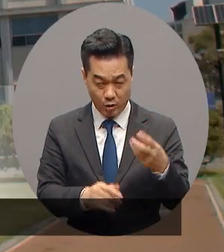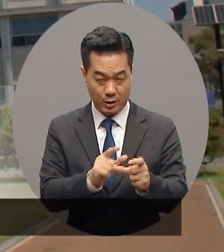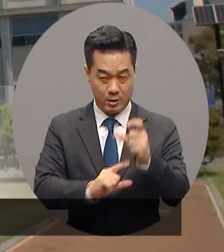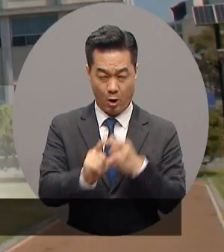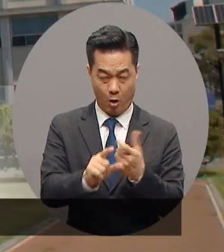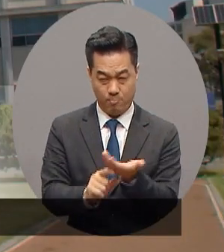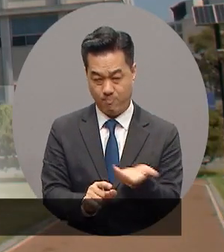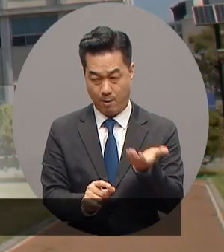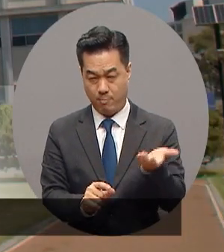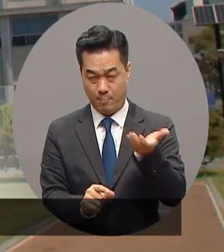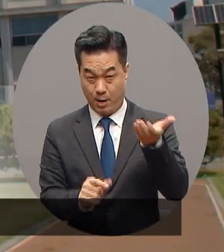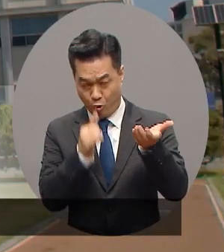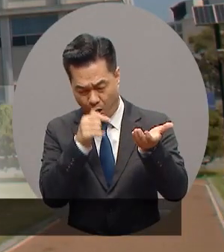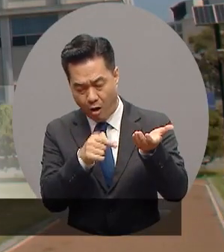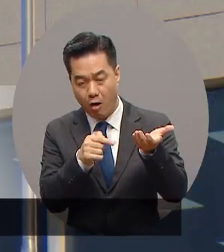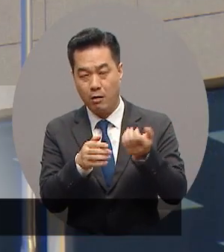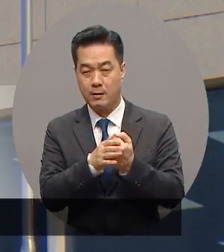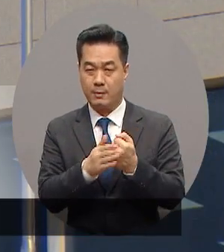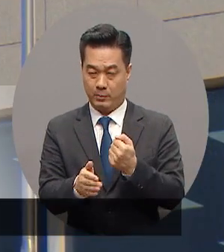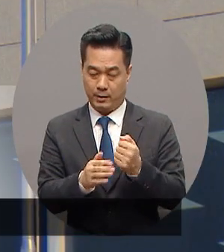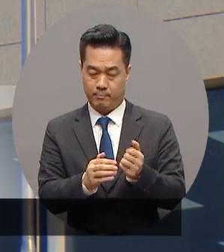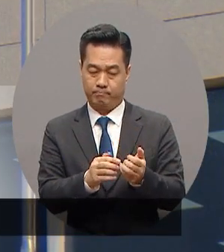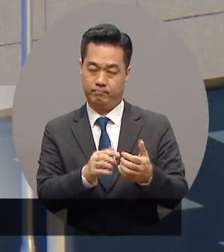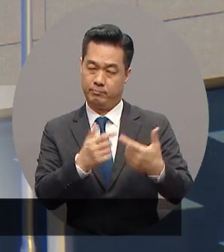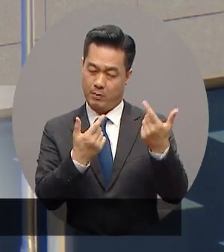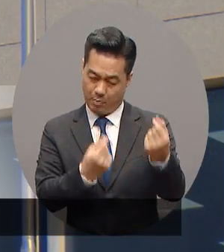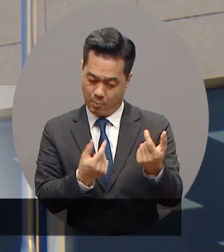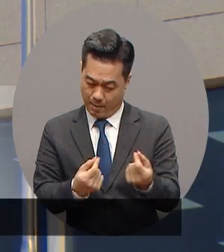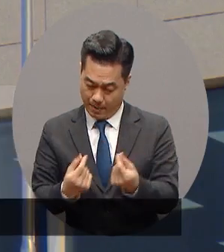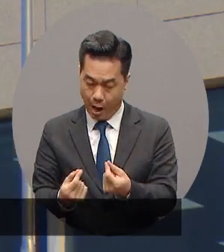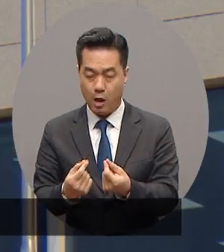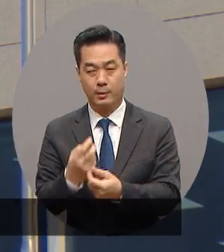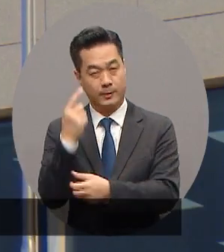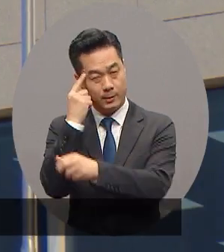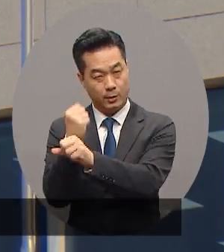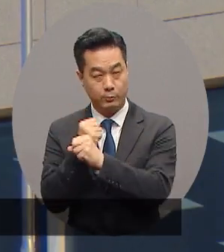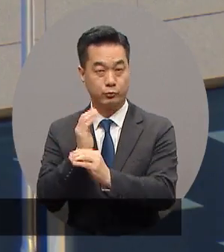북한이 연이어 긴장 수위를 높이면서 군 당국은 상응하는 대응 조치를 검토하고